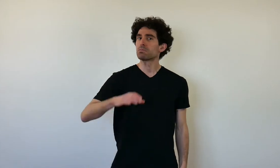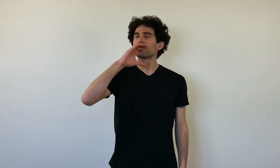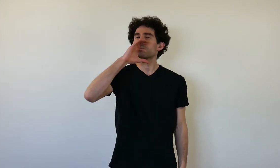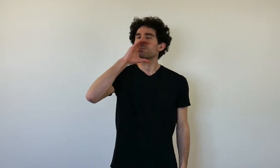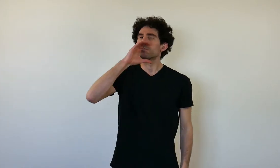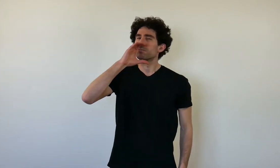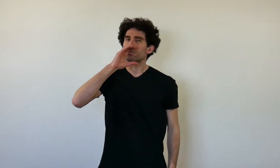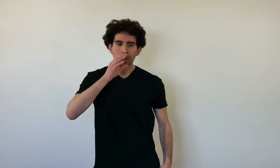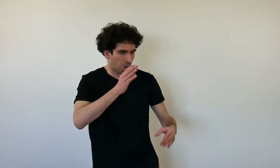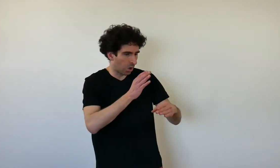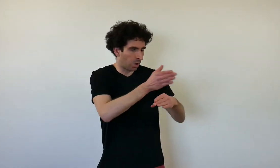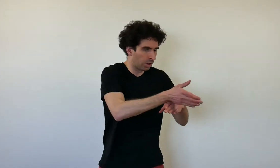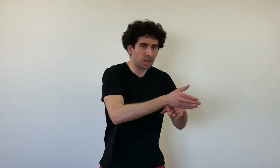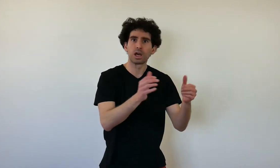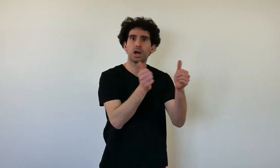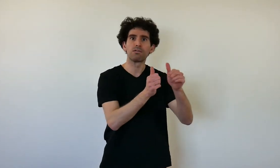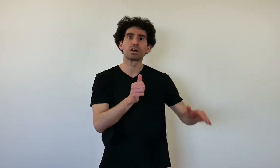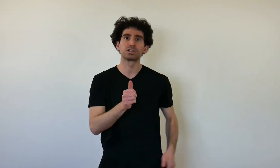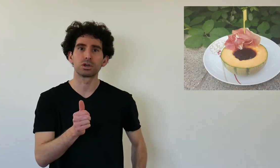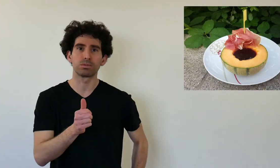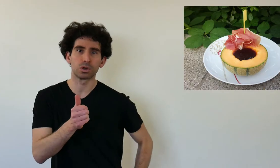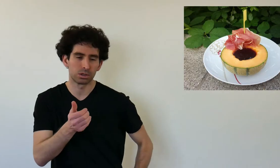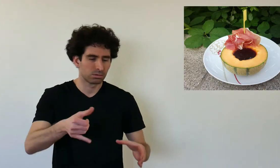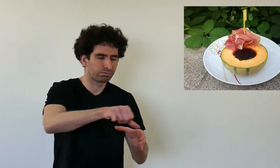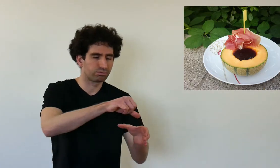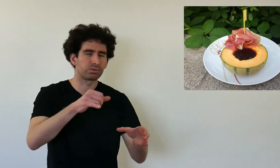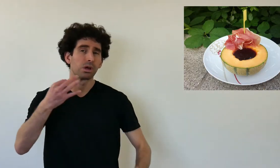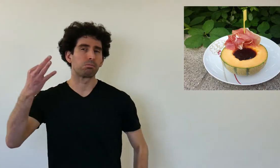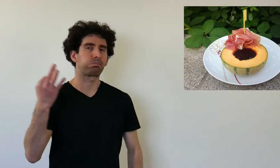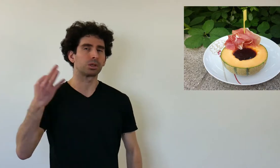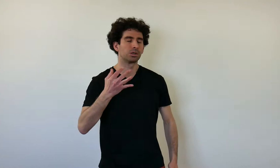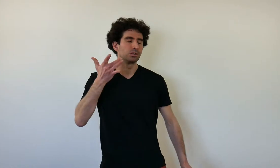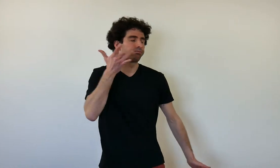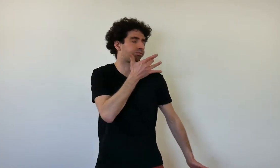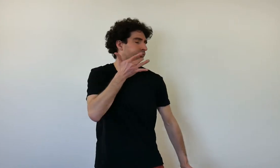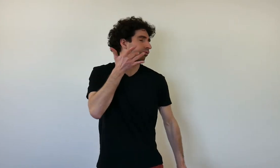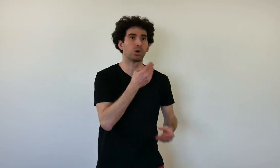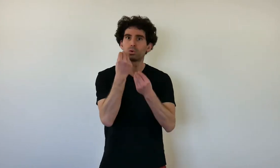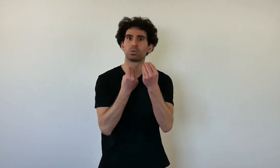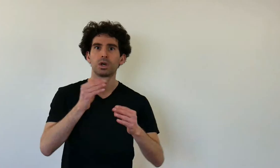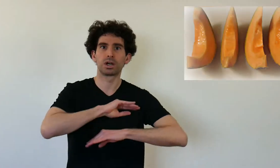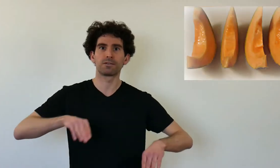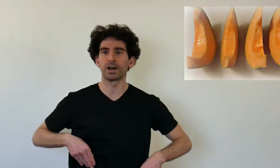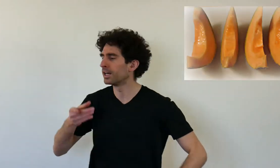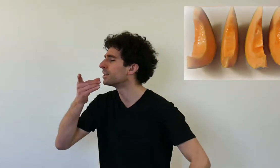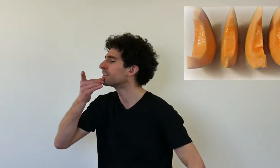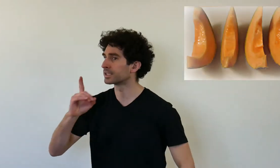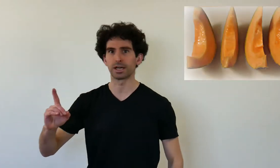Le melon est préparé en entrée avec du jambon et du porto, délicieux ! Ou à la fin comme dessert.